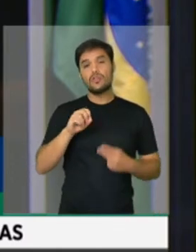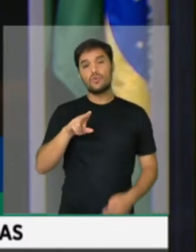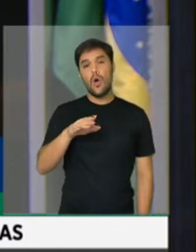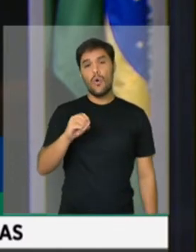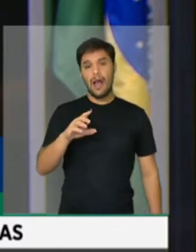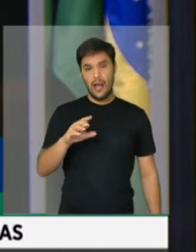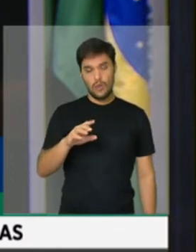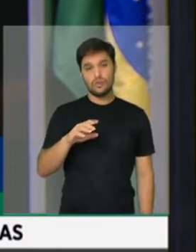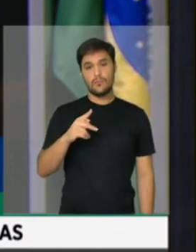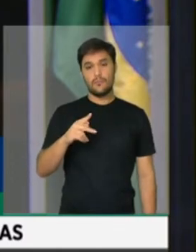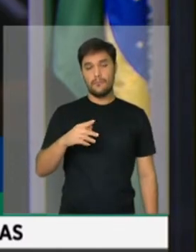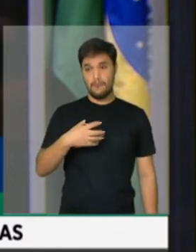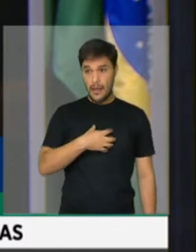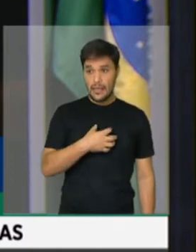FIGUEIREDO DO PDT DO CEARÁ, NÚMERO 20 DO SENADOR